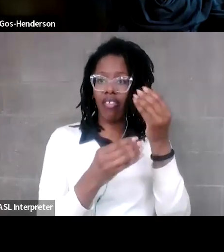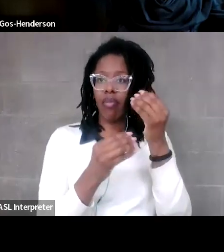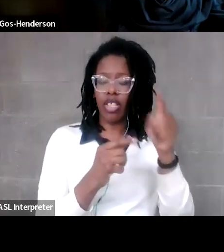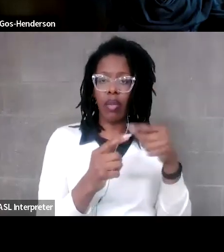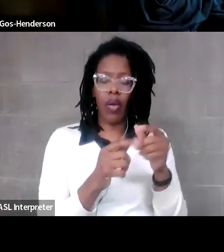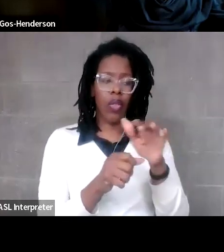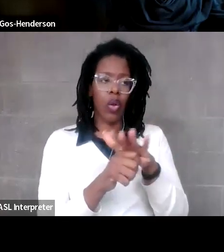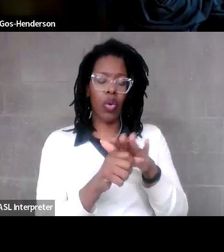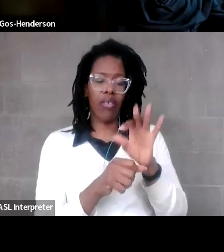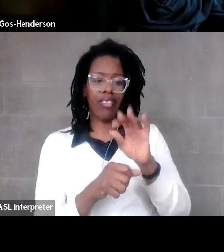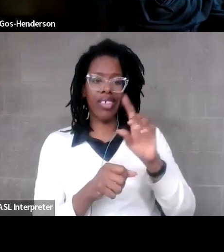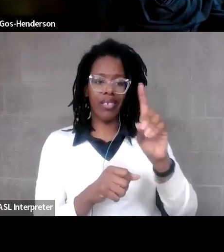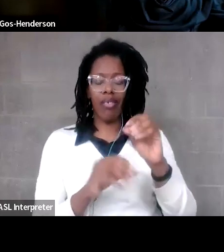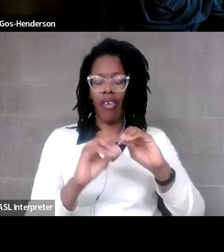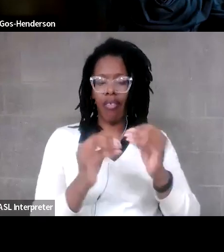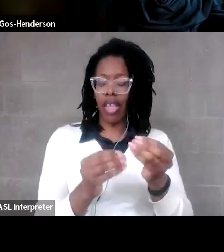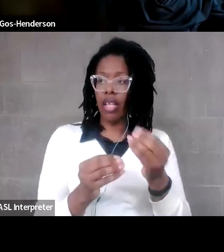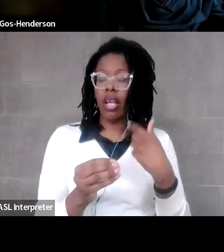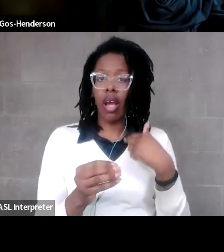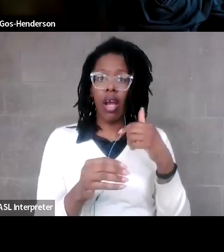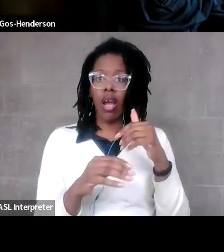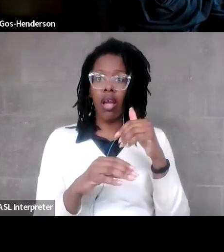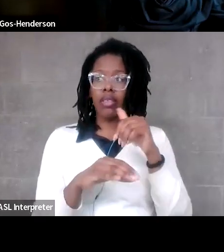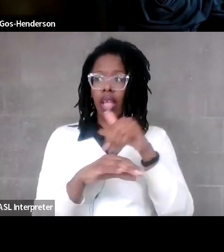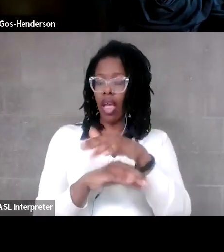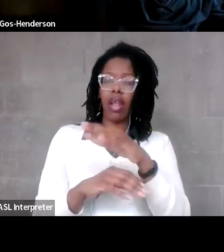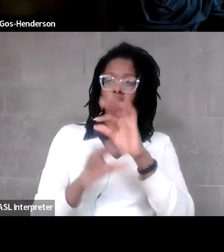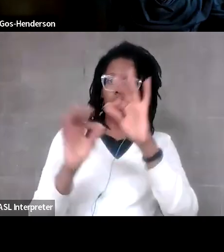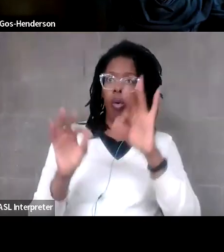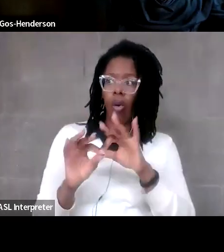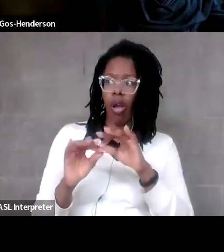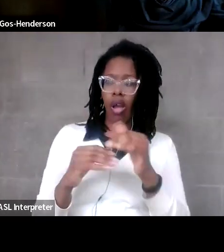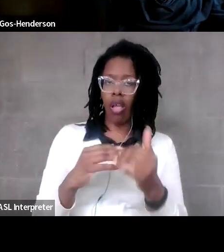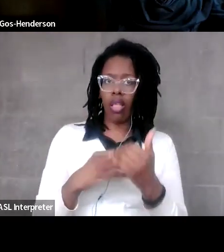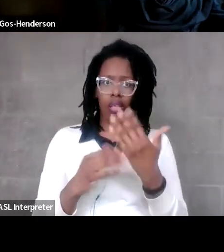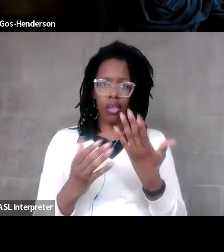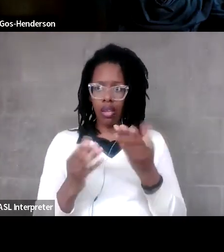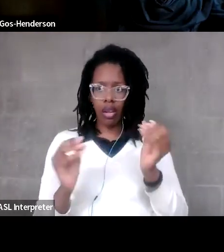para enviar este formulario, no estoy recibiendo respuesta... Siempre trabajando en fortalecer esas